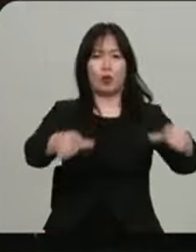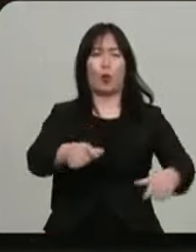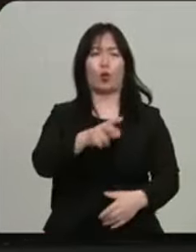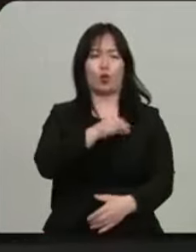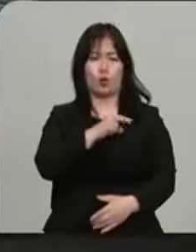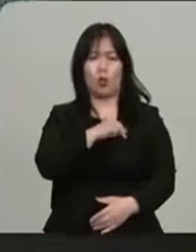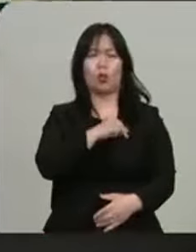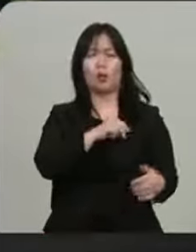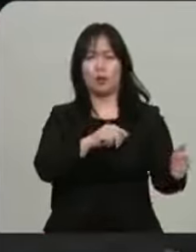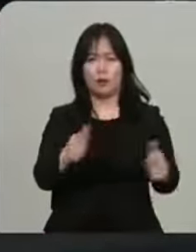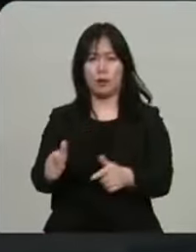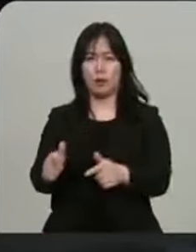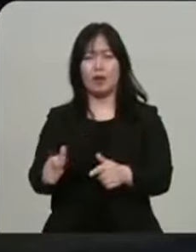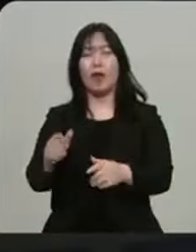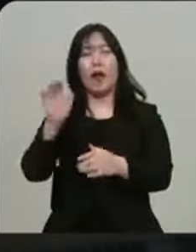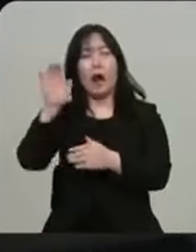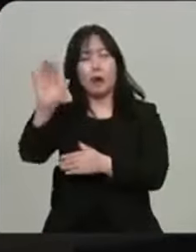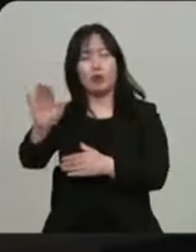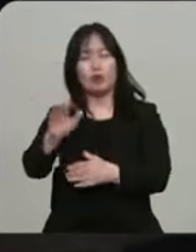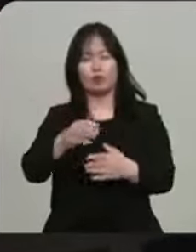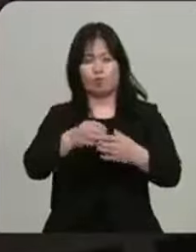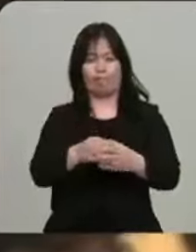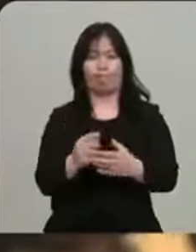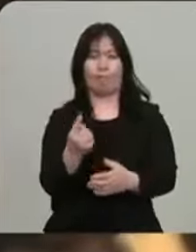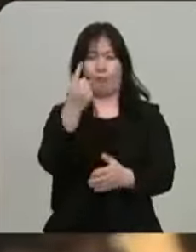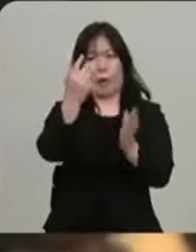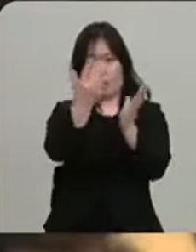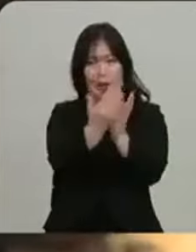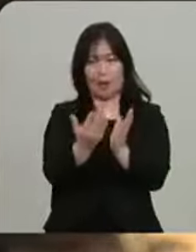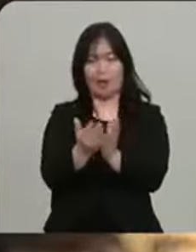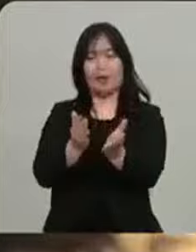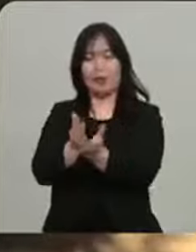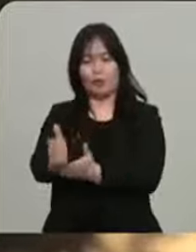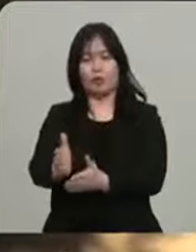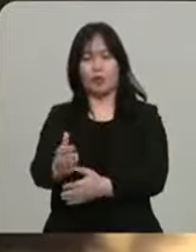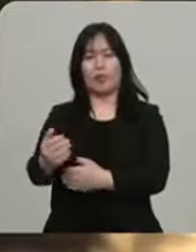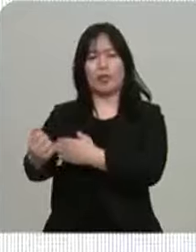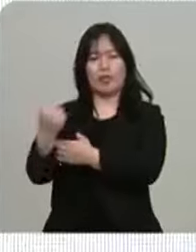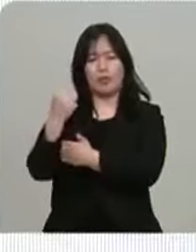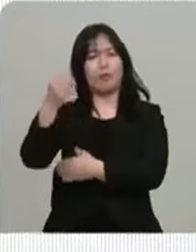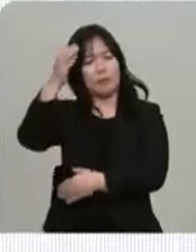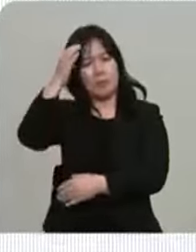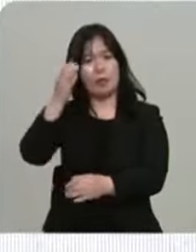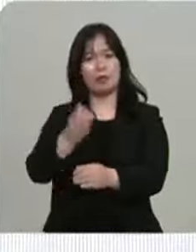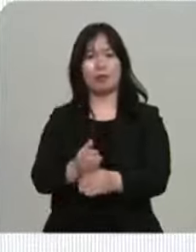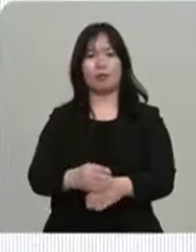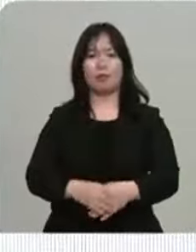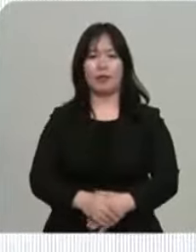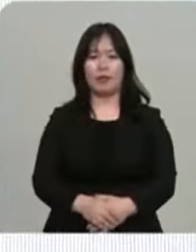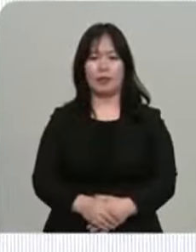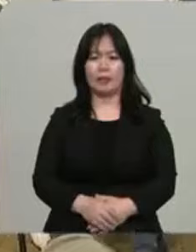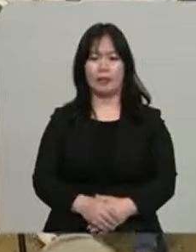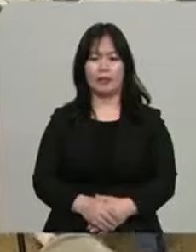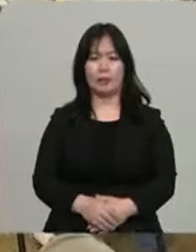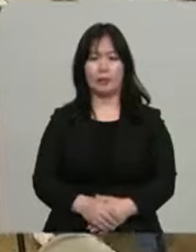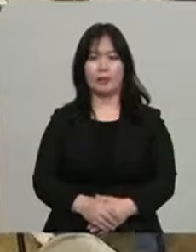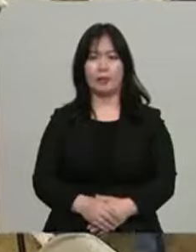전북특자도민들은 높아진 위상 에 걸맞는 전문성과 역량을 기대 하고 있습니다. kbs 뉴스 진유민입니다.